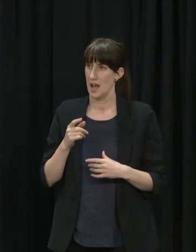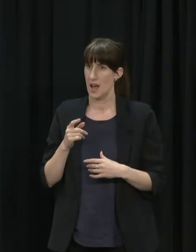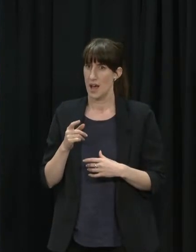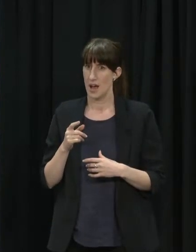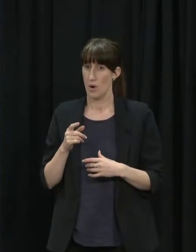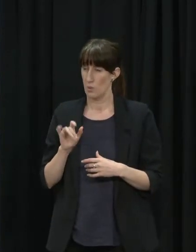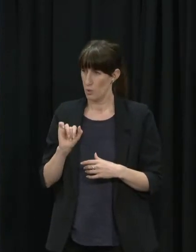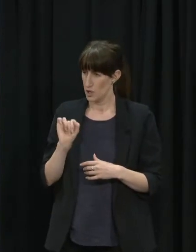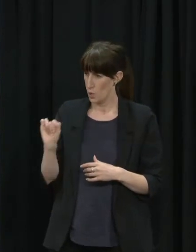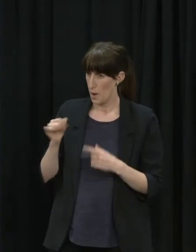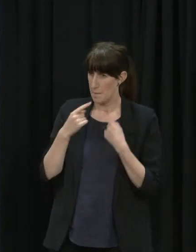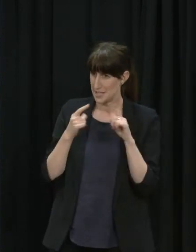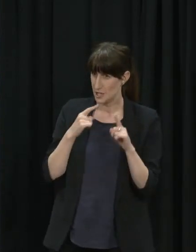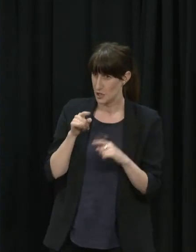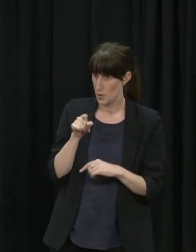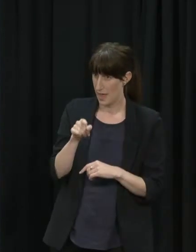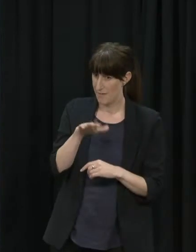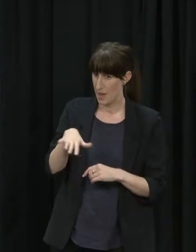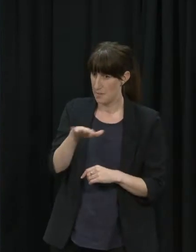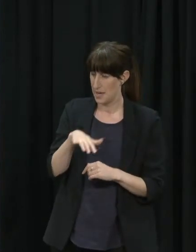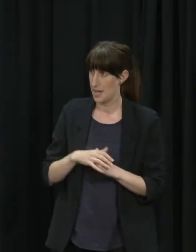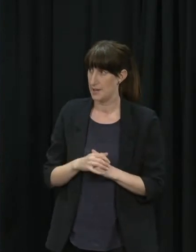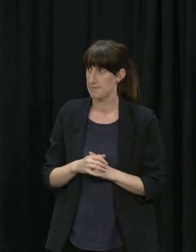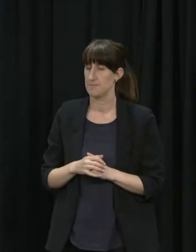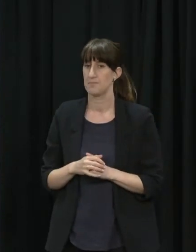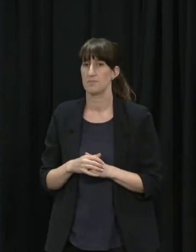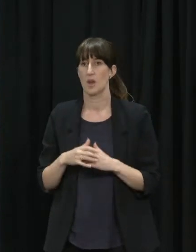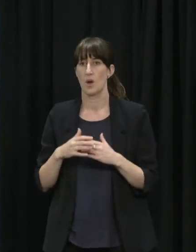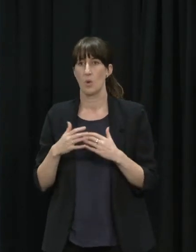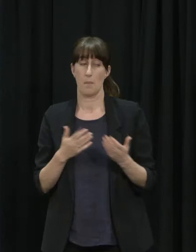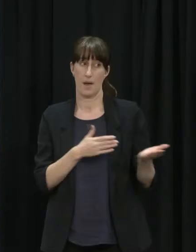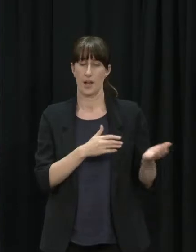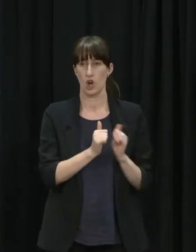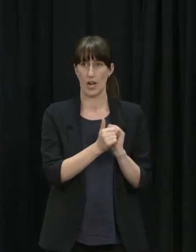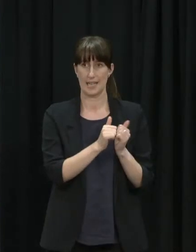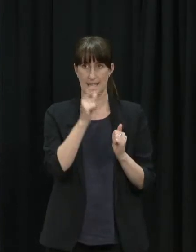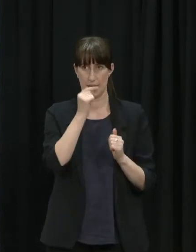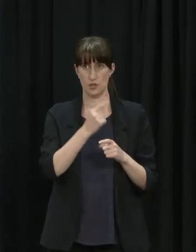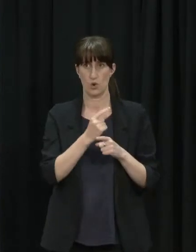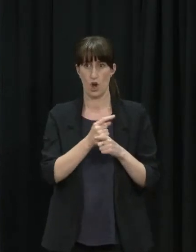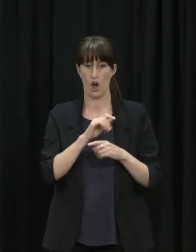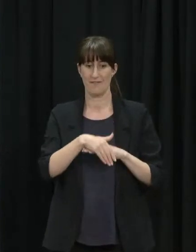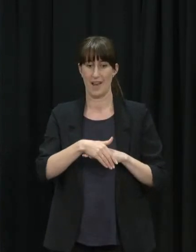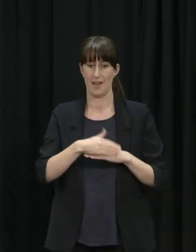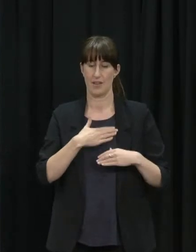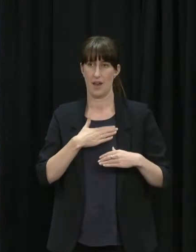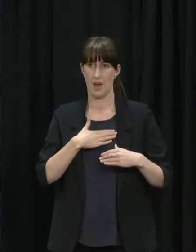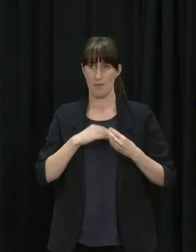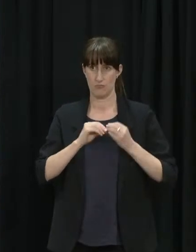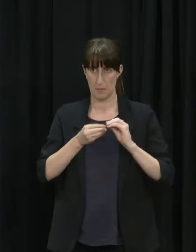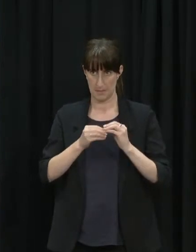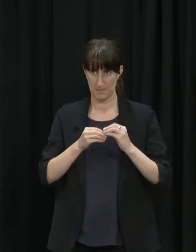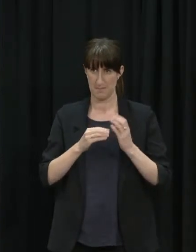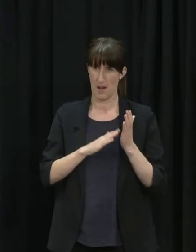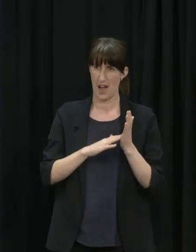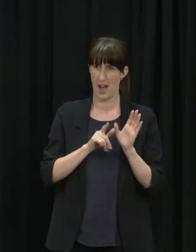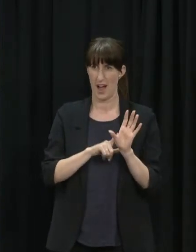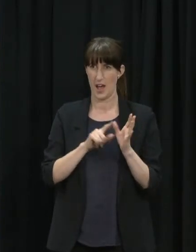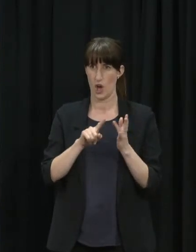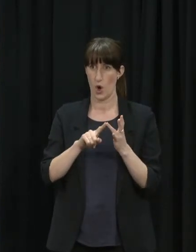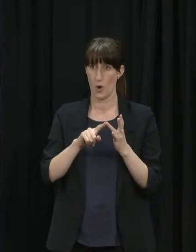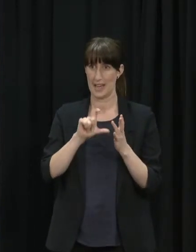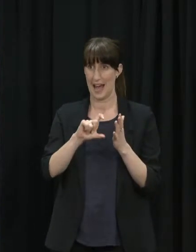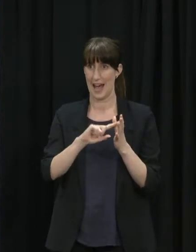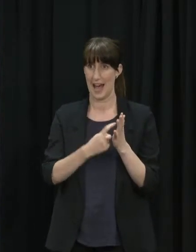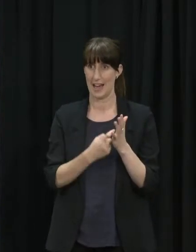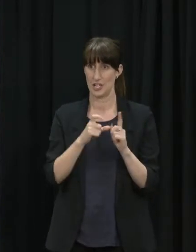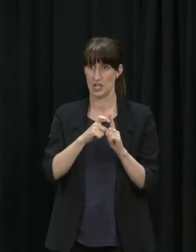mate, kei a koe he korero mo te